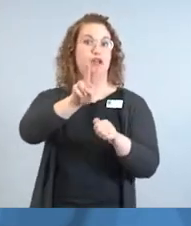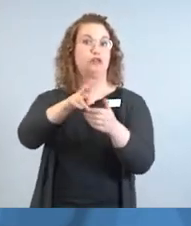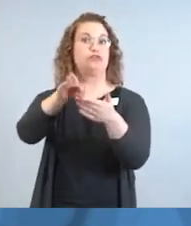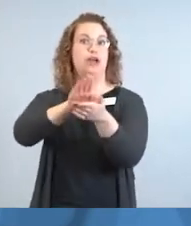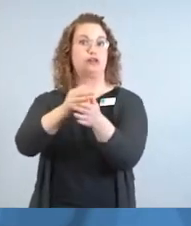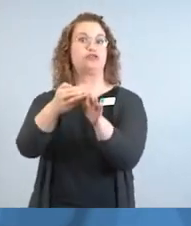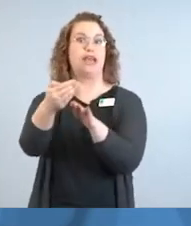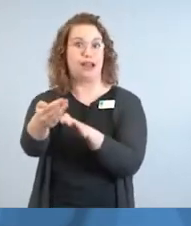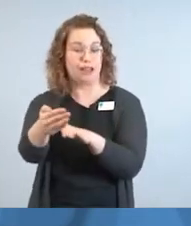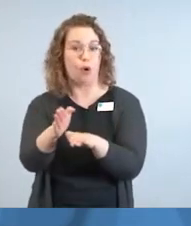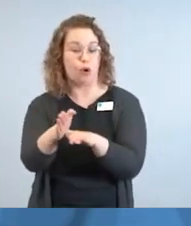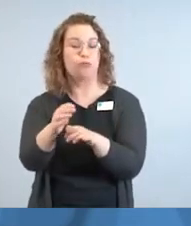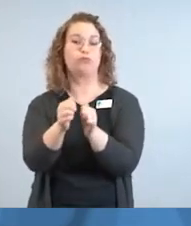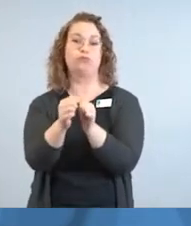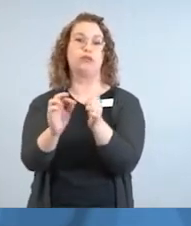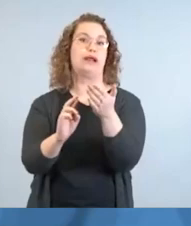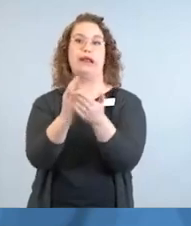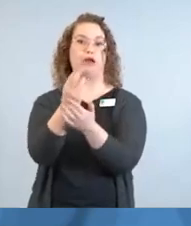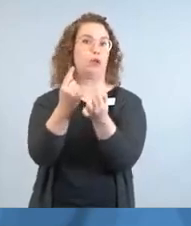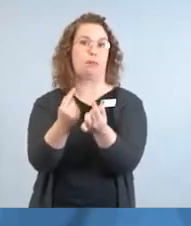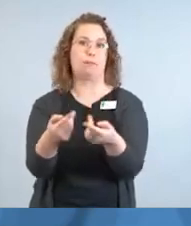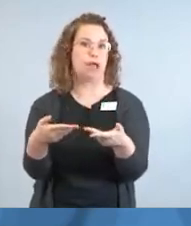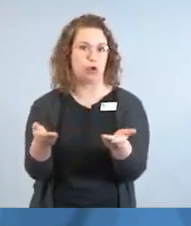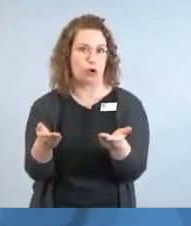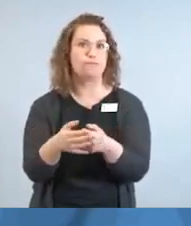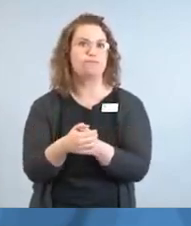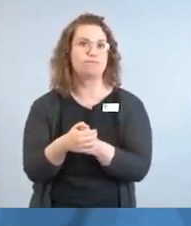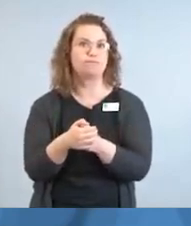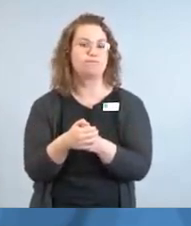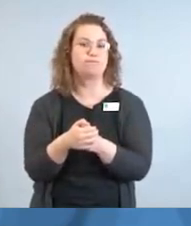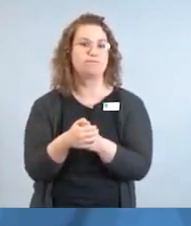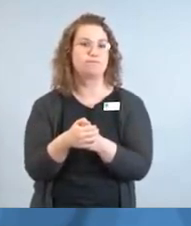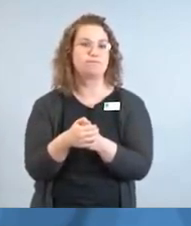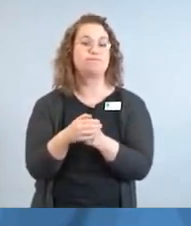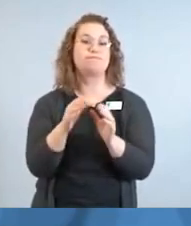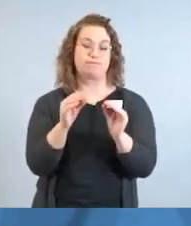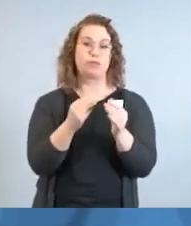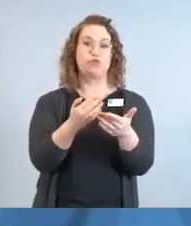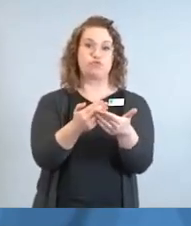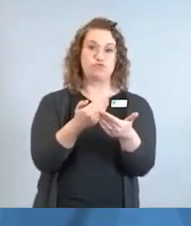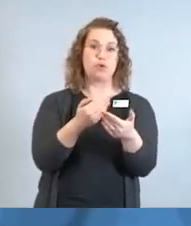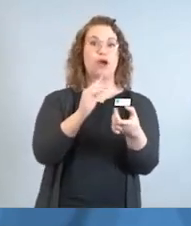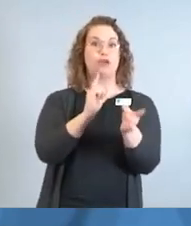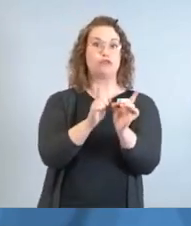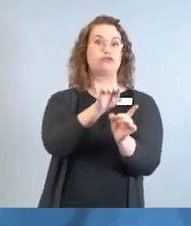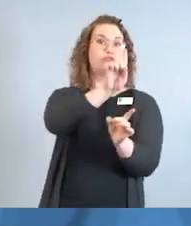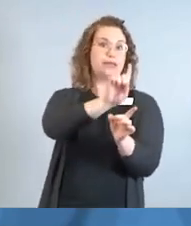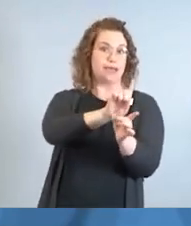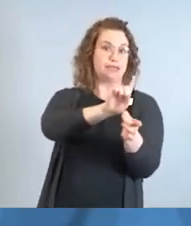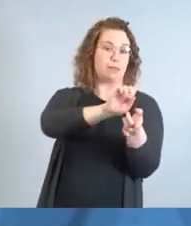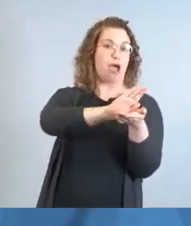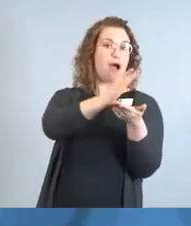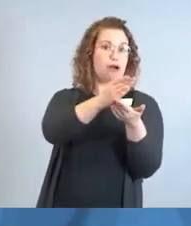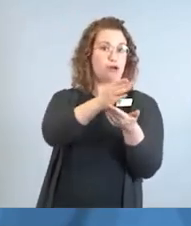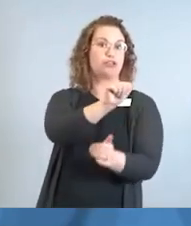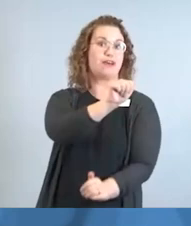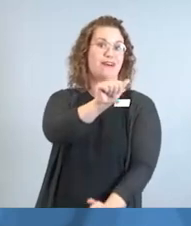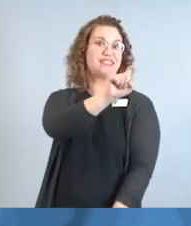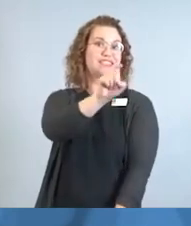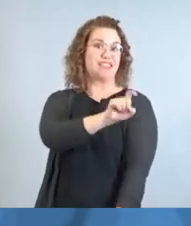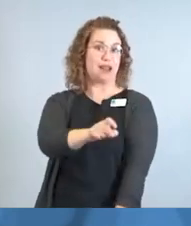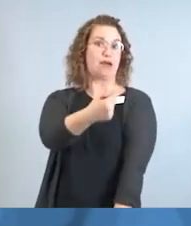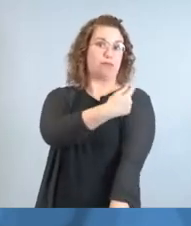Se on syy, miksi Iso-Britanniassa suositellaan, että jos on saanut ensimmäisen annoksen Astra Zenecaa, toinenkin annos olisi sitä.